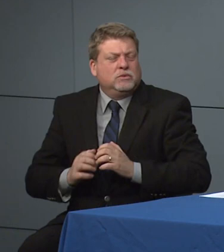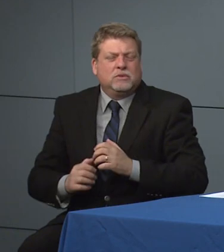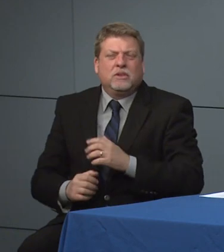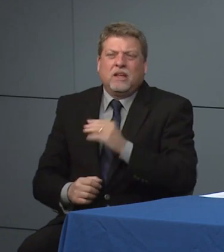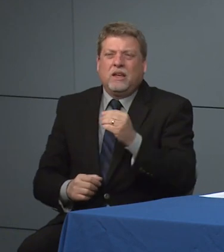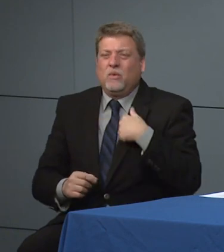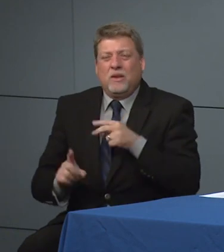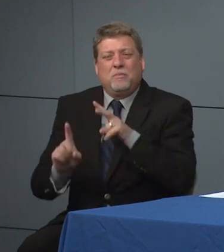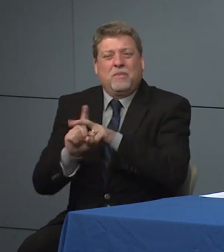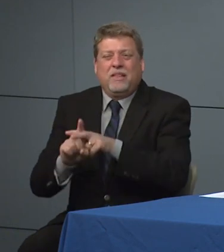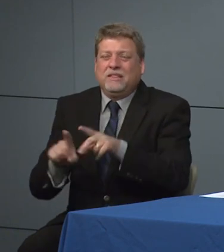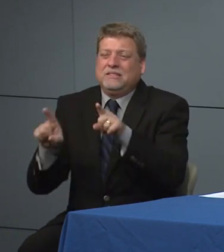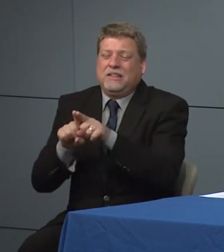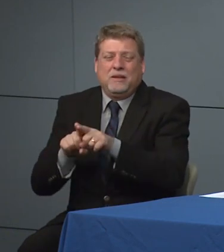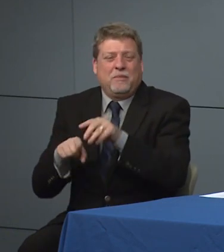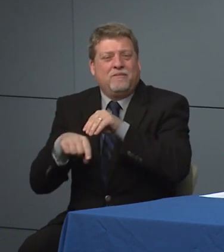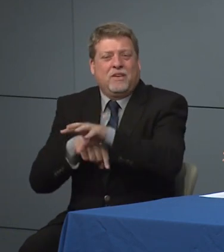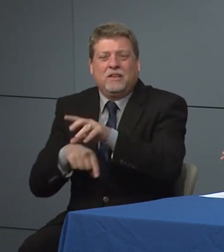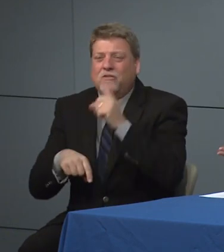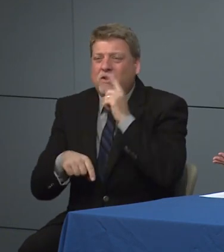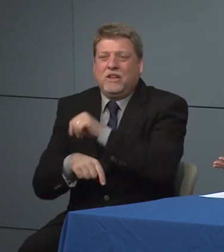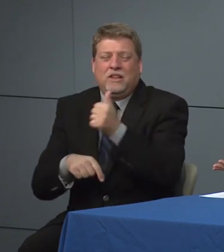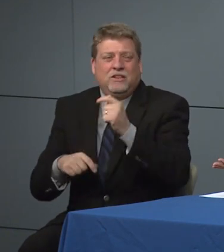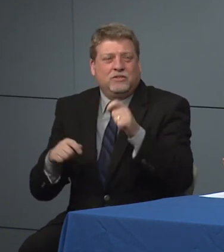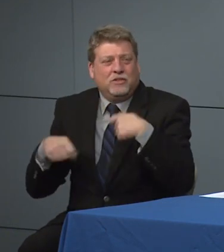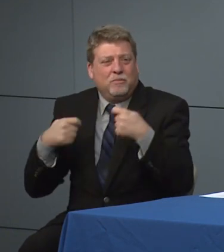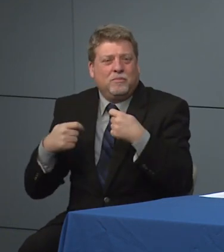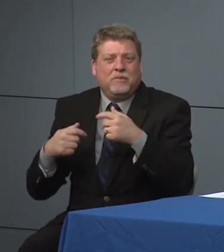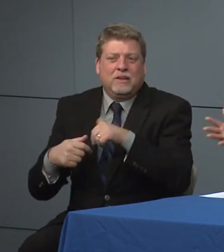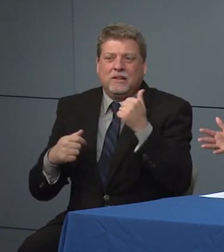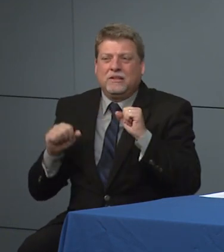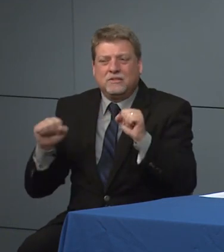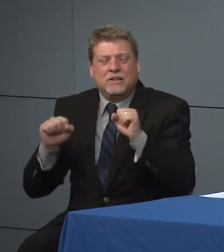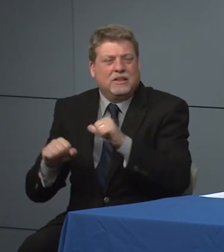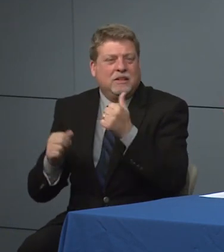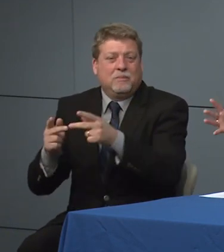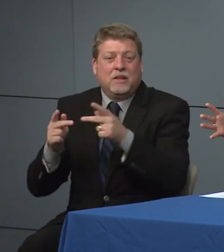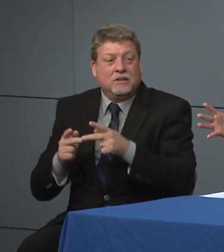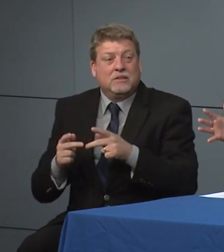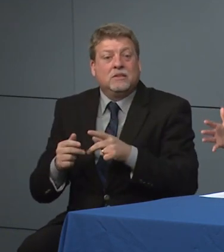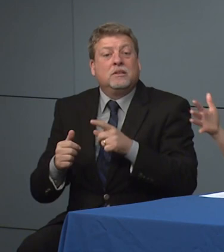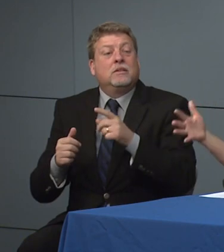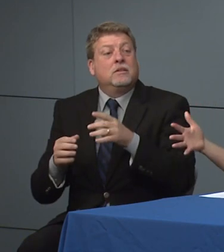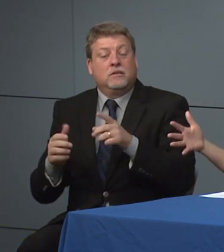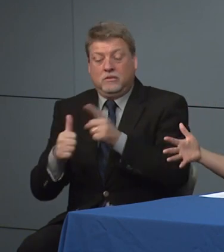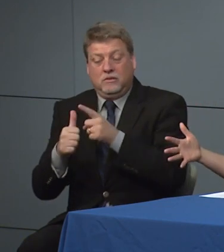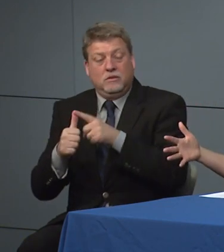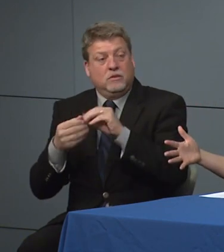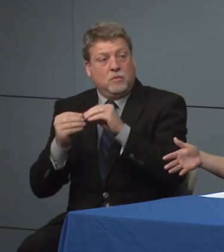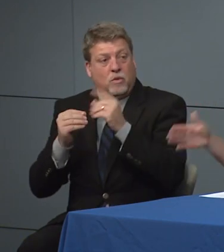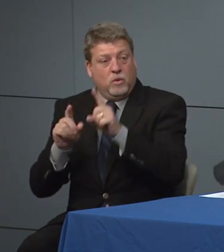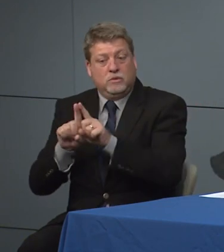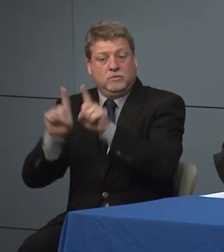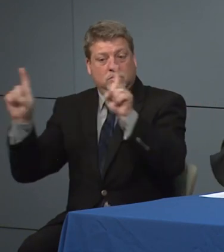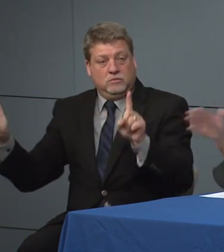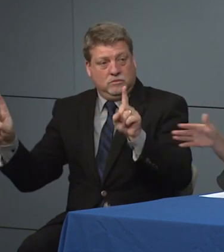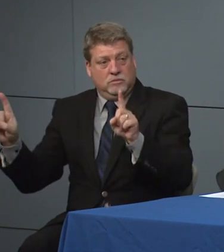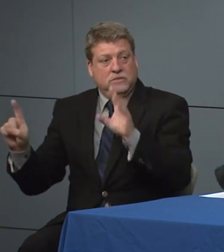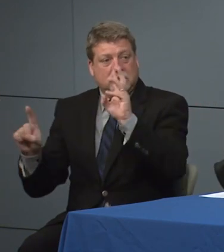públicos que se de aplican le que se aplican a gimnasios como lo acusaría por cualquier otro lugar público, lo posible